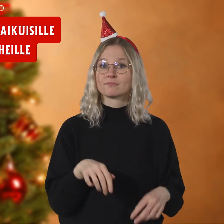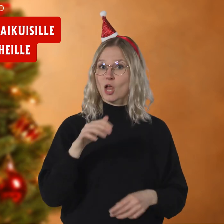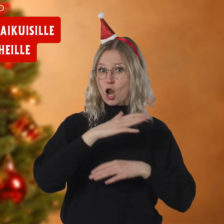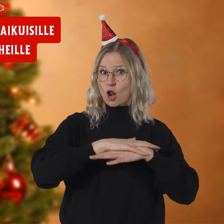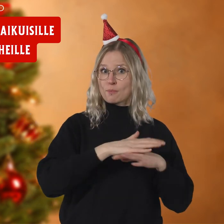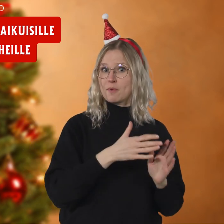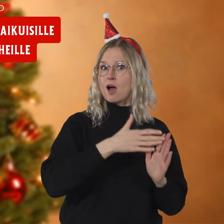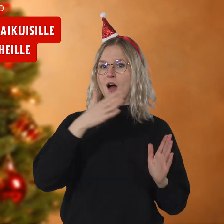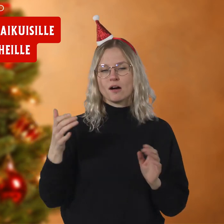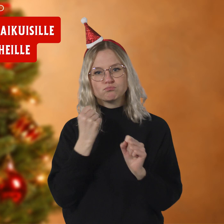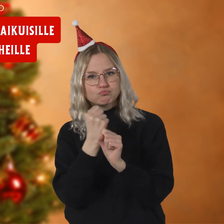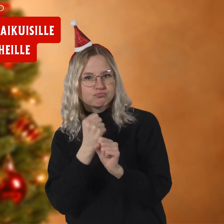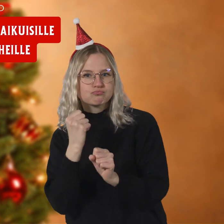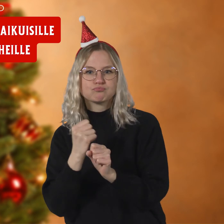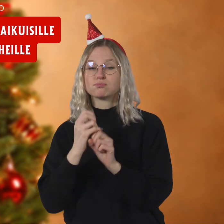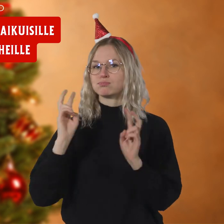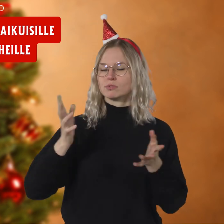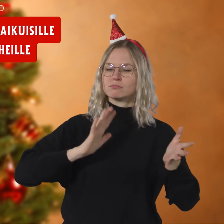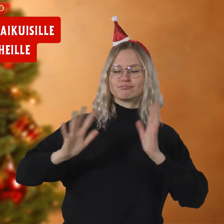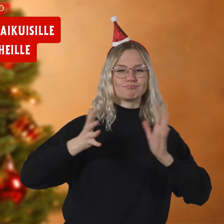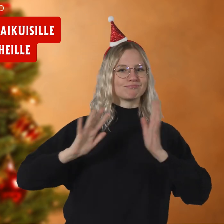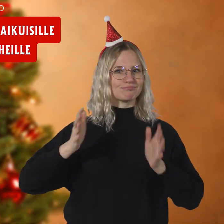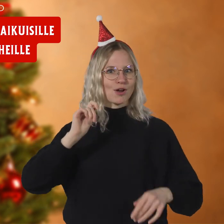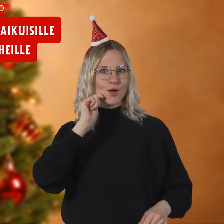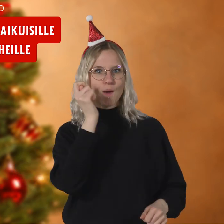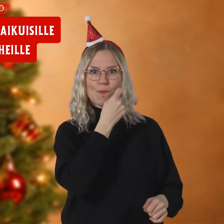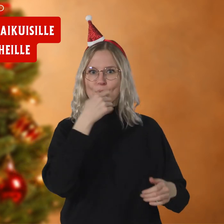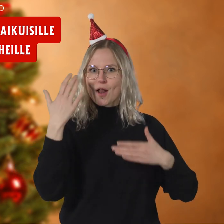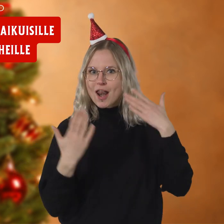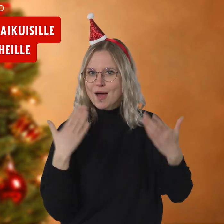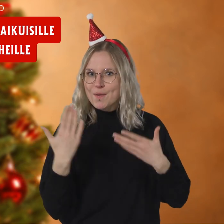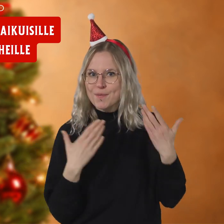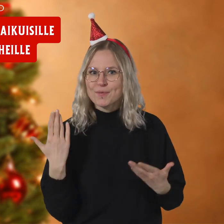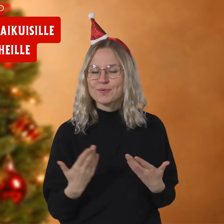Lomalla askarrellaan ja viitotaan joululauluja.